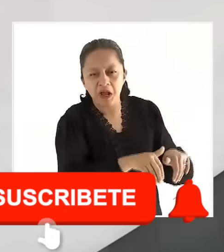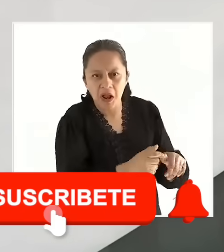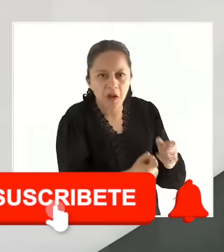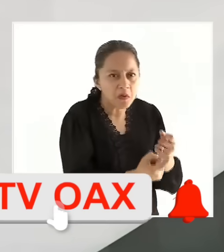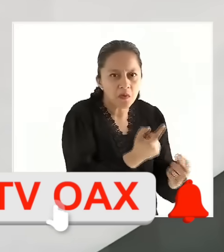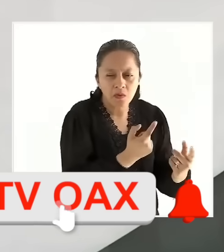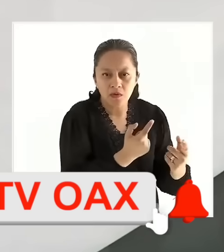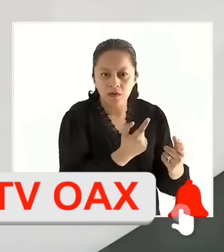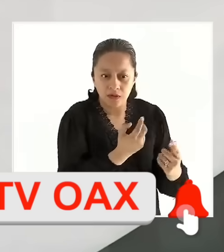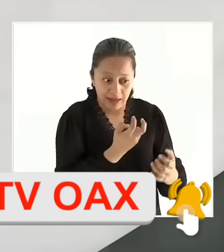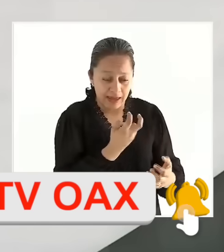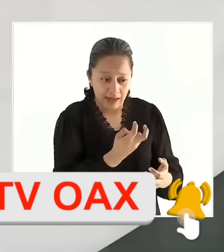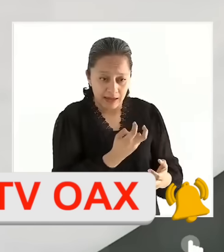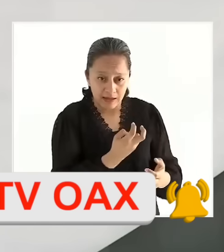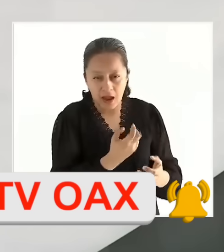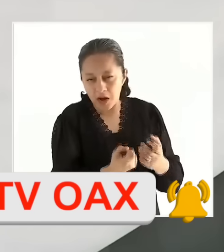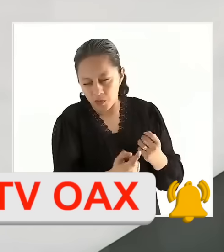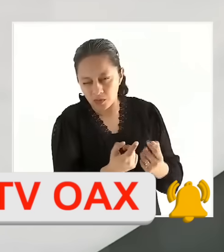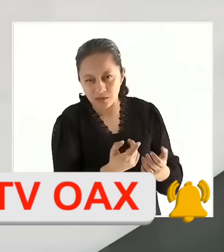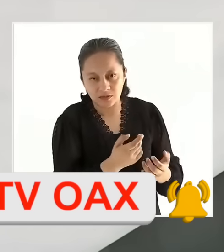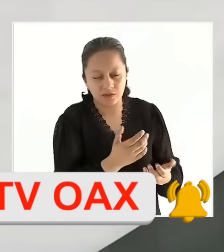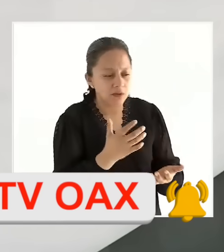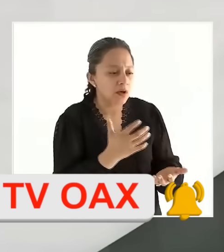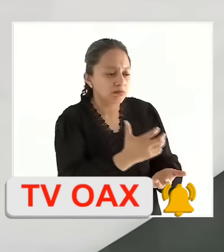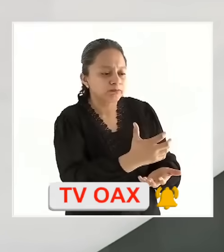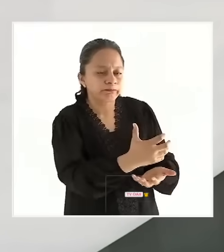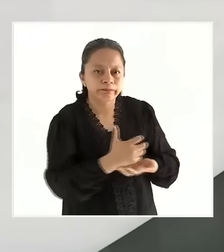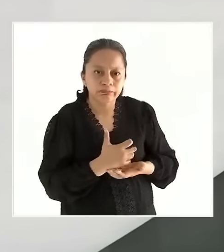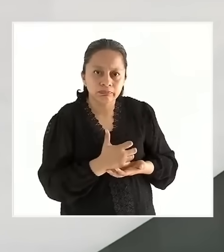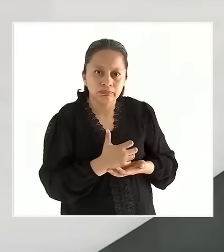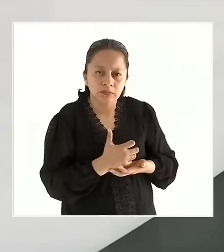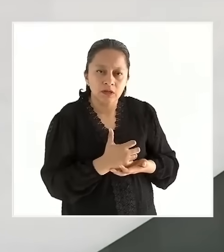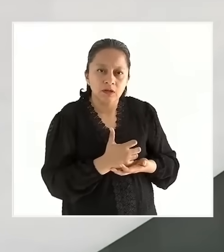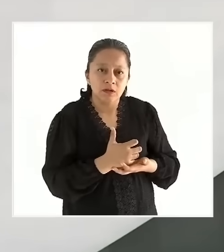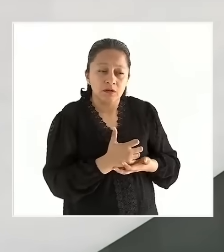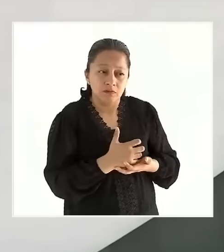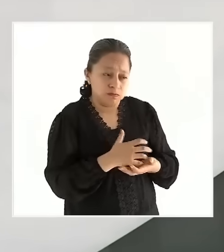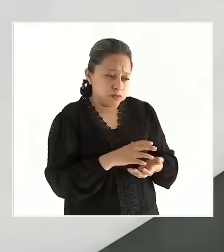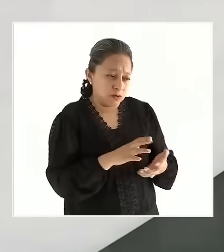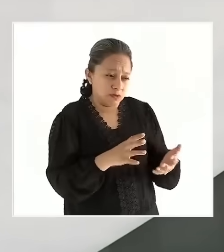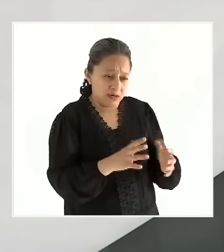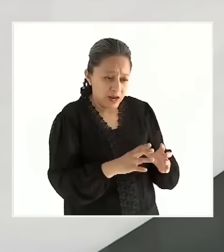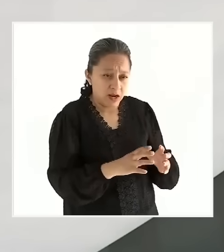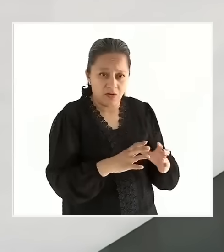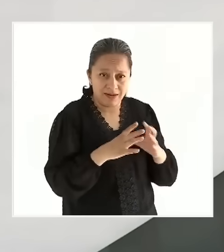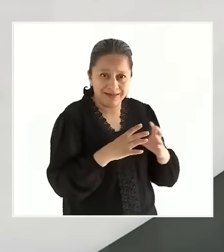cobraban todavía algunos de ellos por potencia, por generación, si está parada la planta,